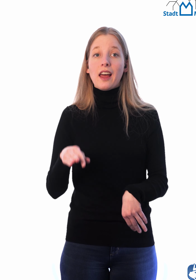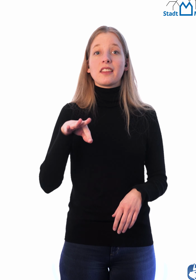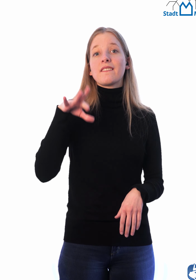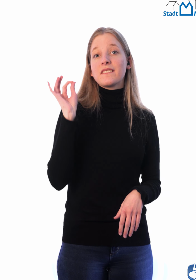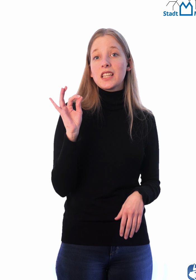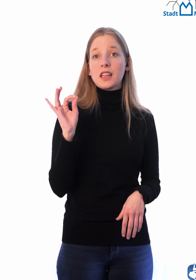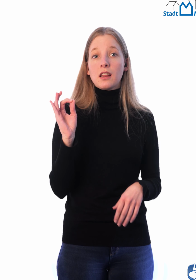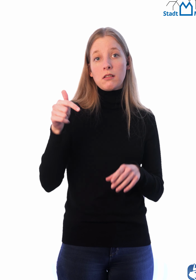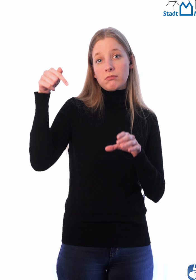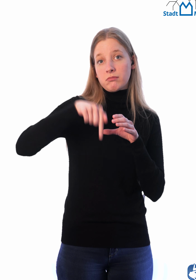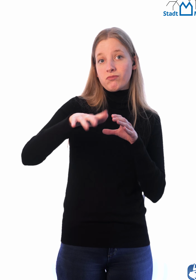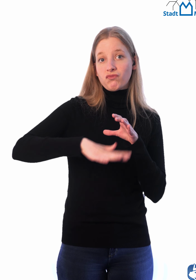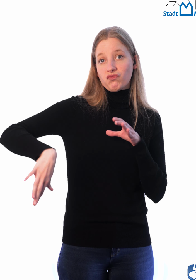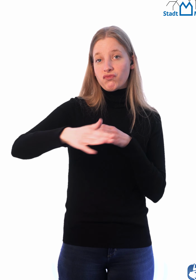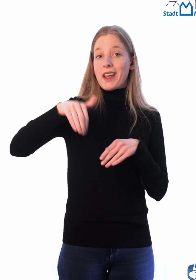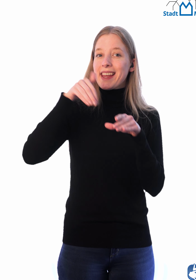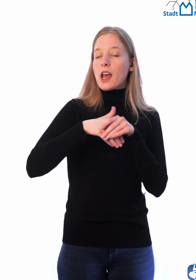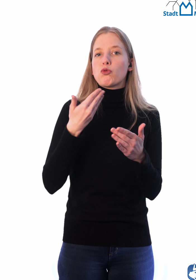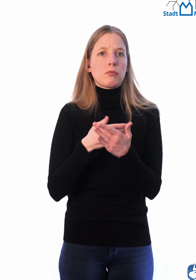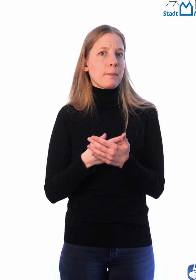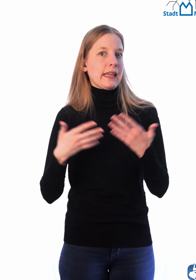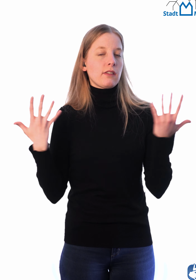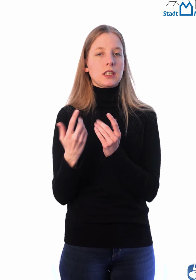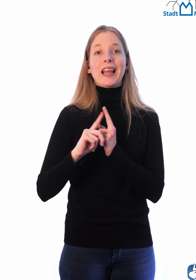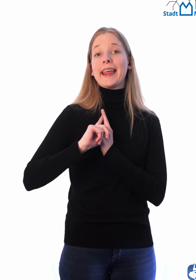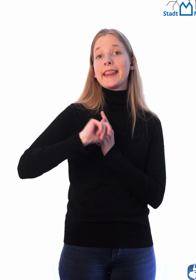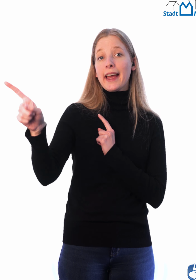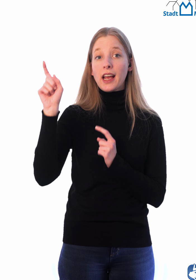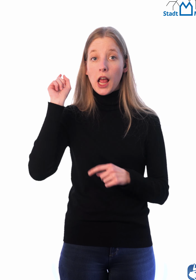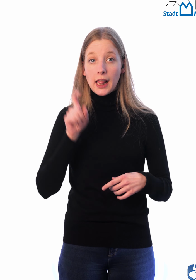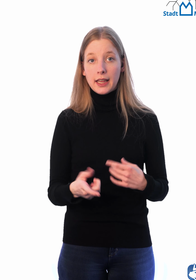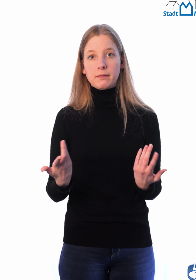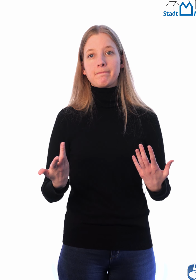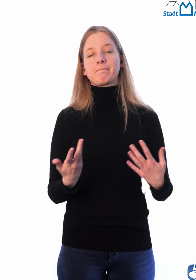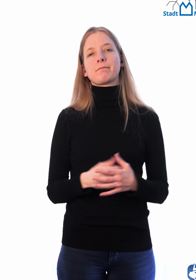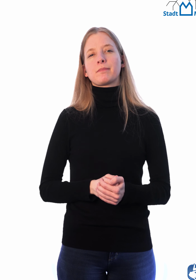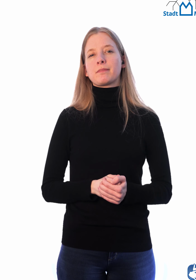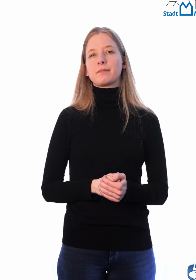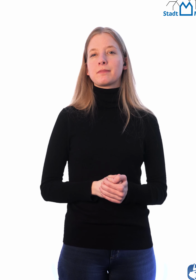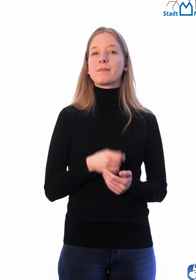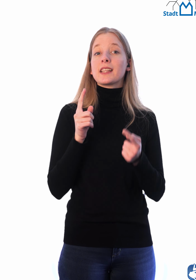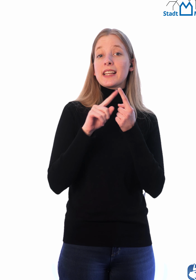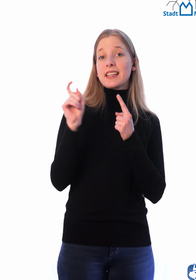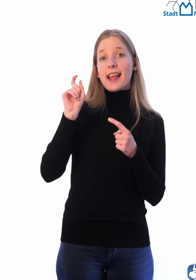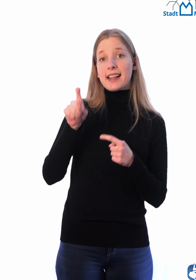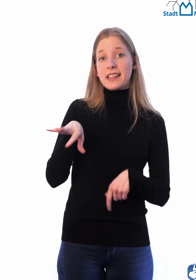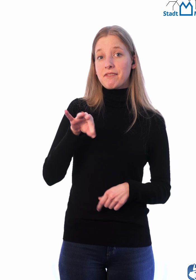Im unteren Bereich finden Sie diese Inhalte. Direktlinks.